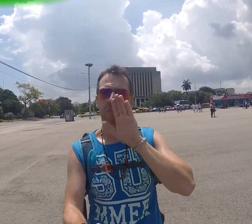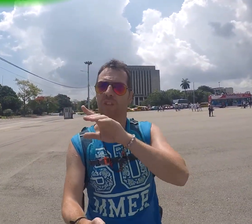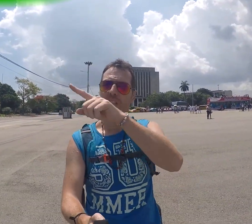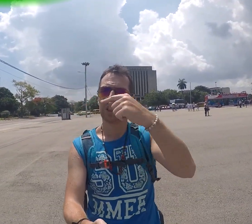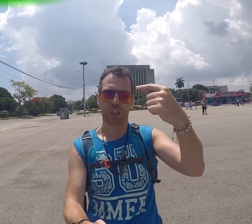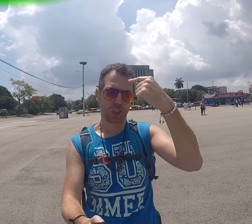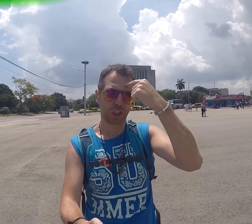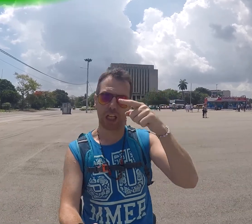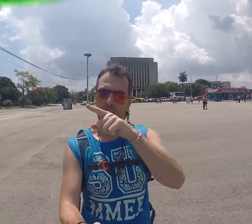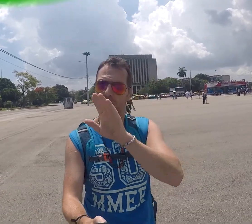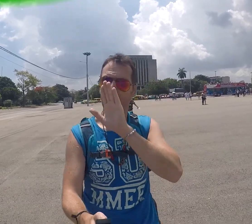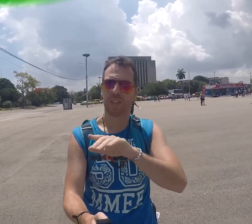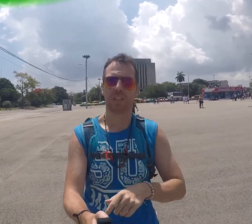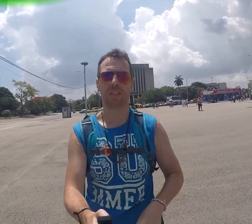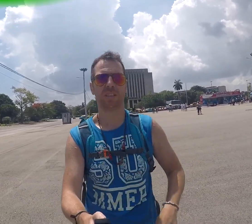Ahí está el Che